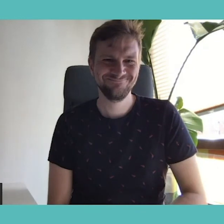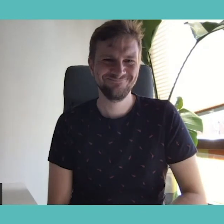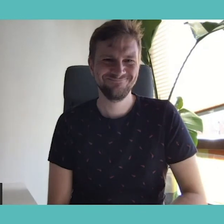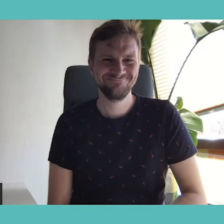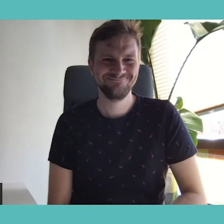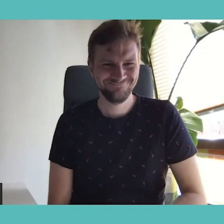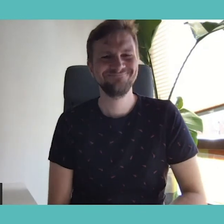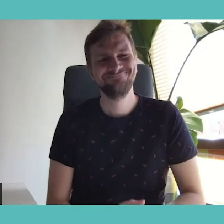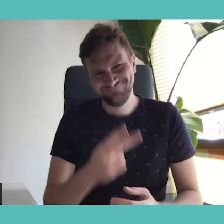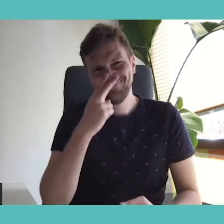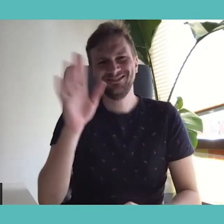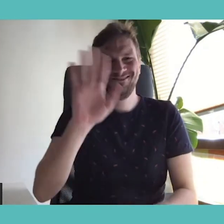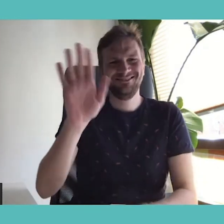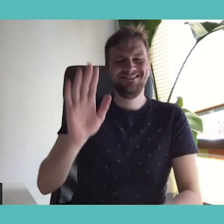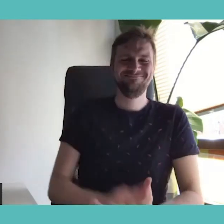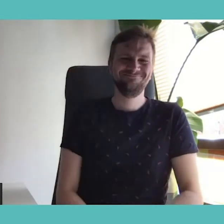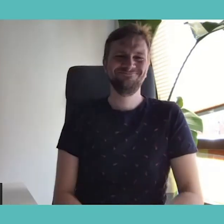Do zobaczenia! Cześć!